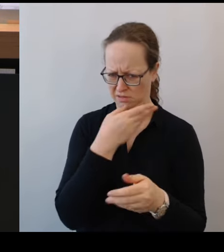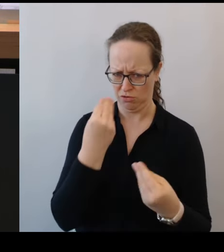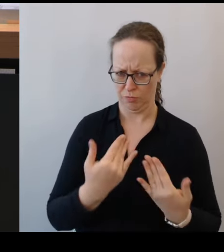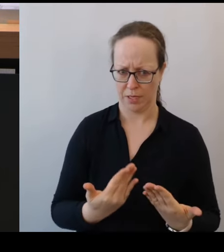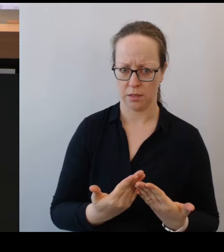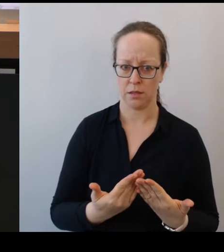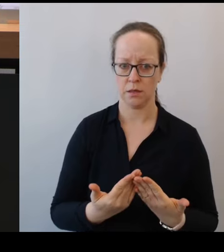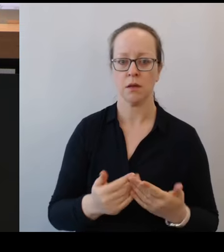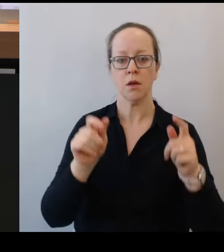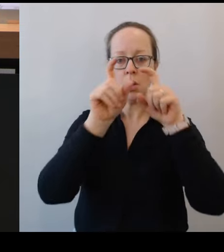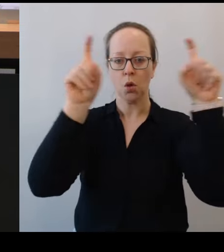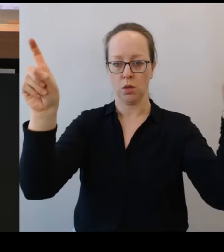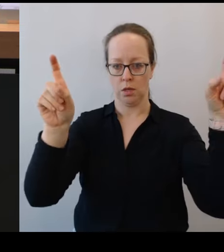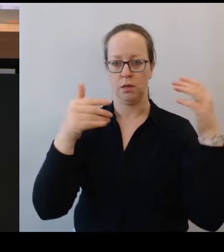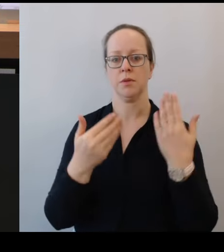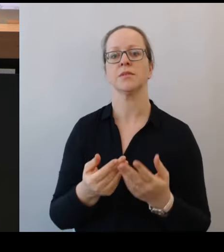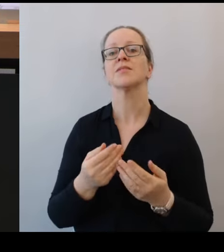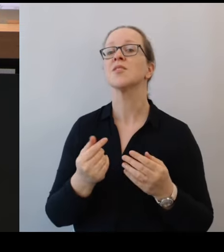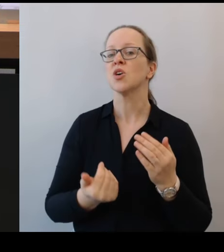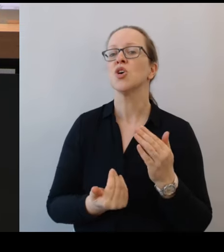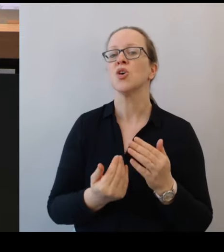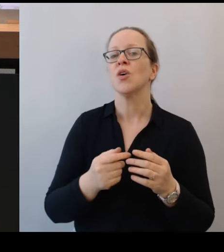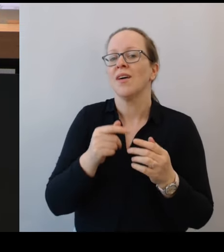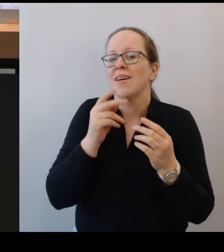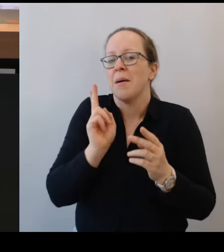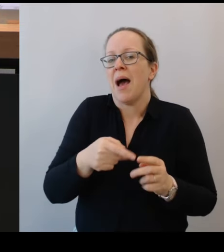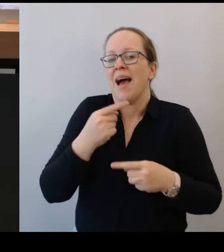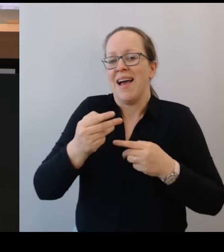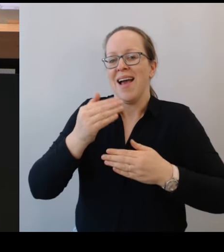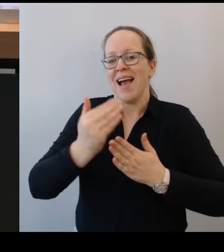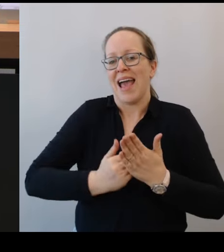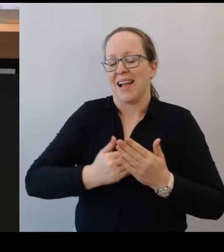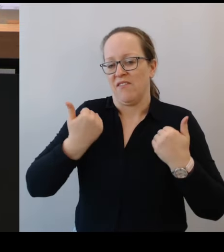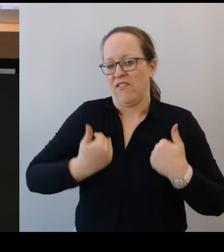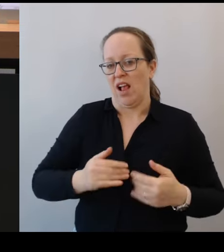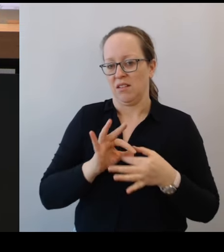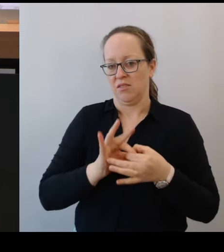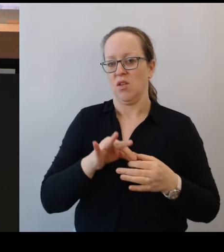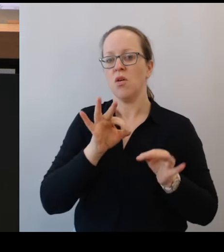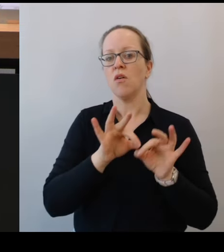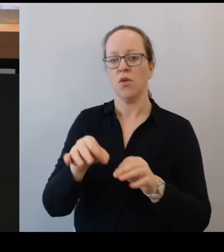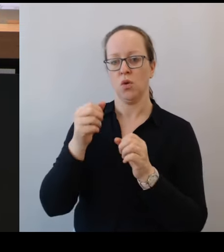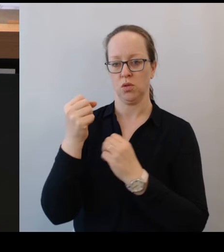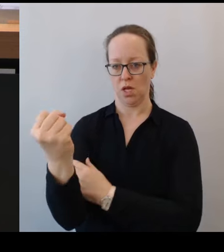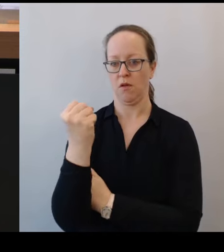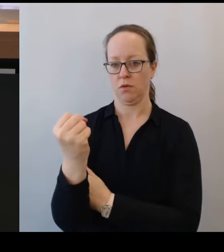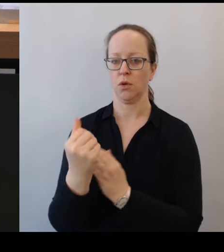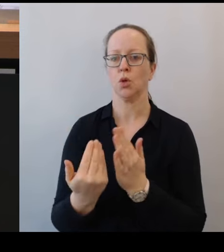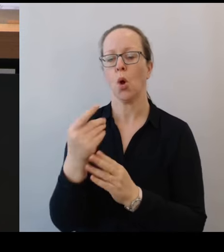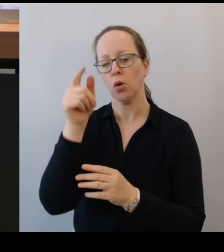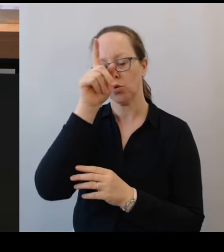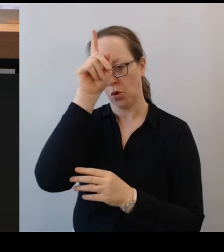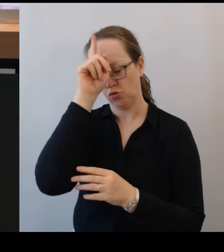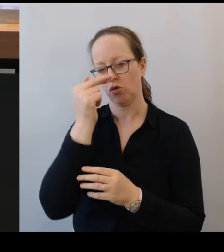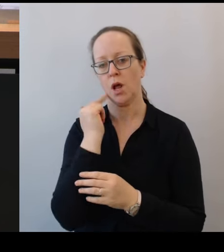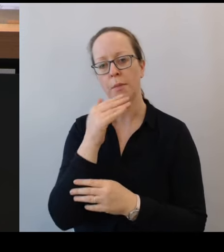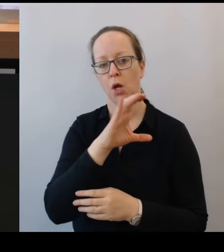Zu den Compliance-Regeln gehören auch klare Richtlinien, die potenzielle Interessenkonflikte durch Liebesbeziehungen verhindern sollen,